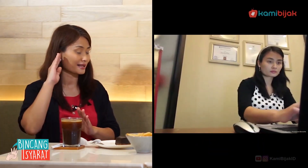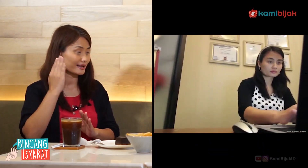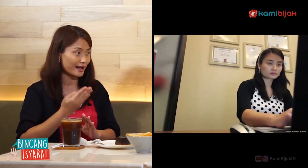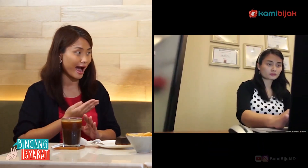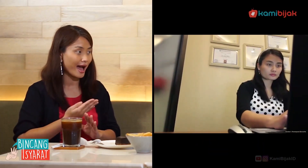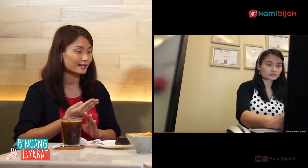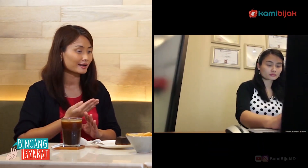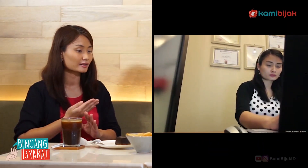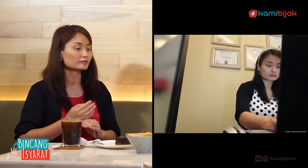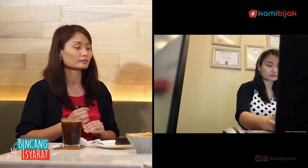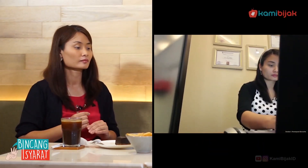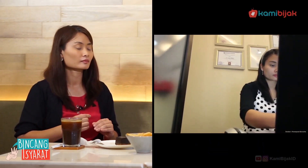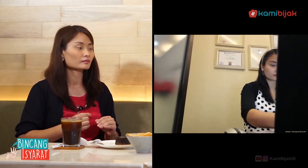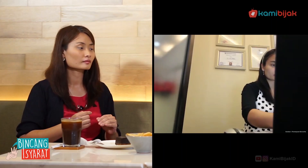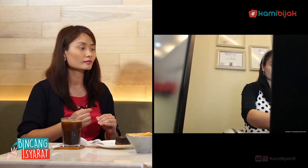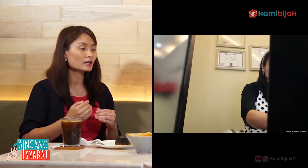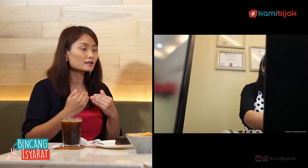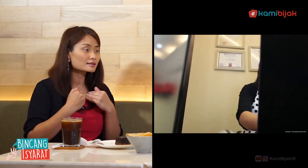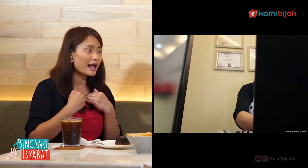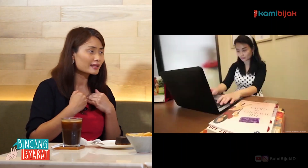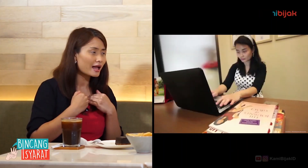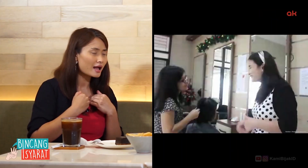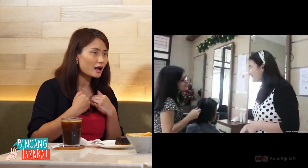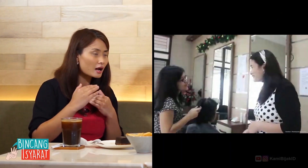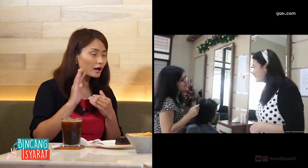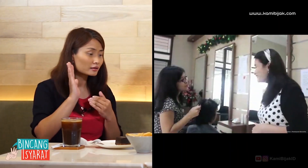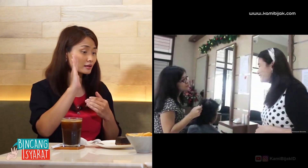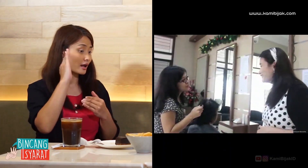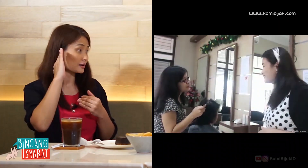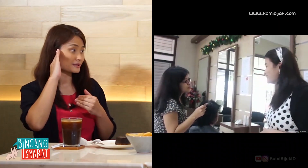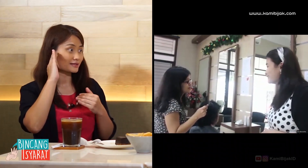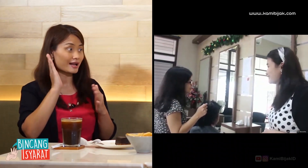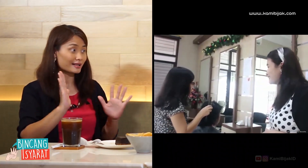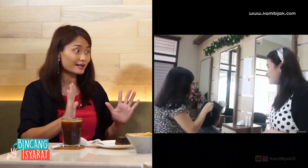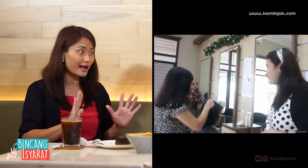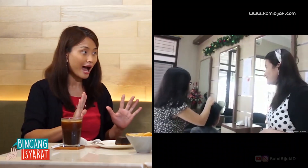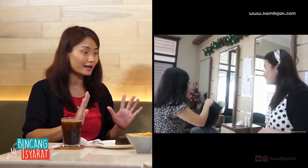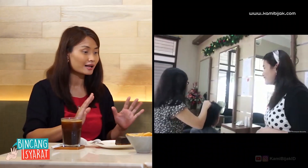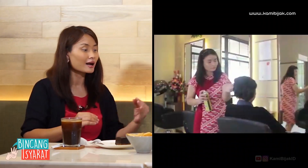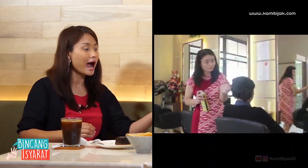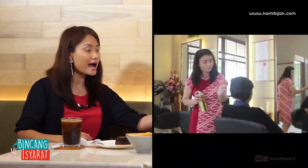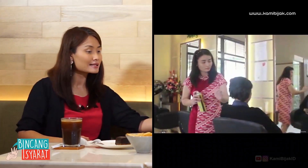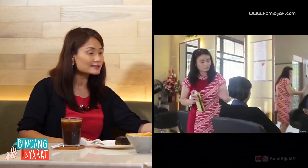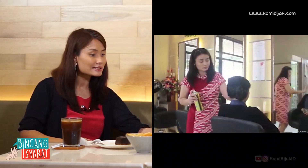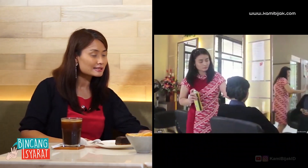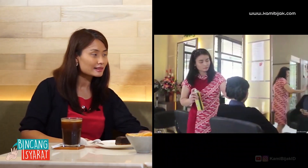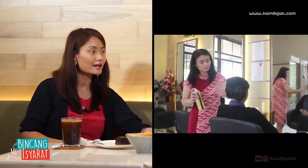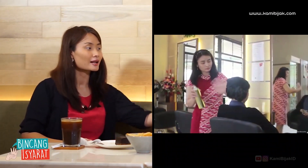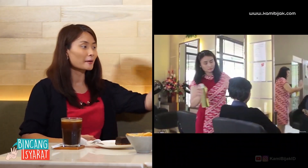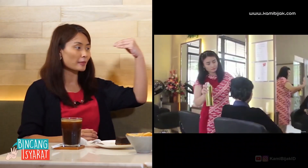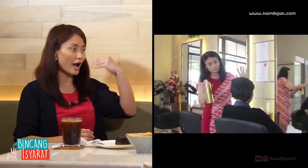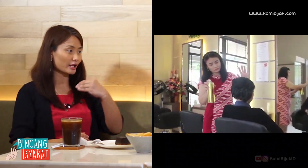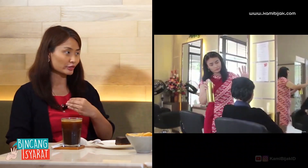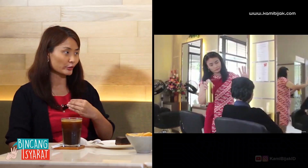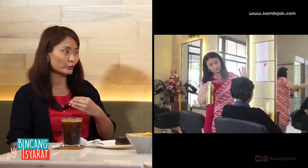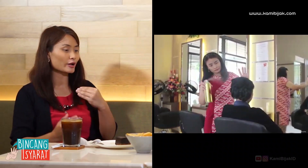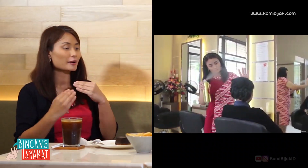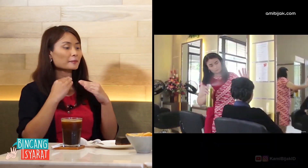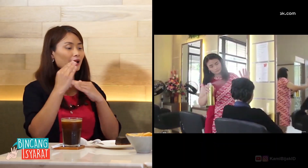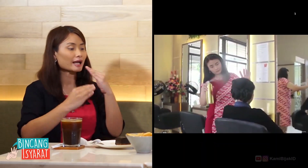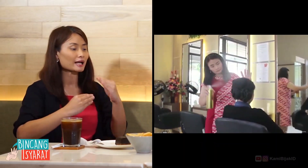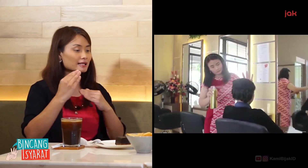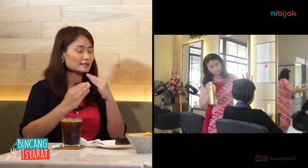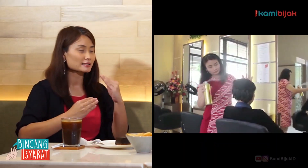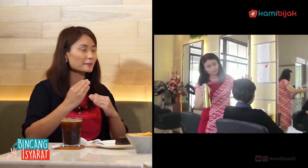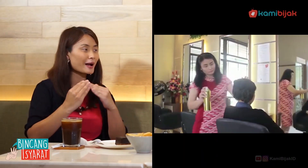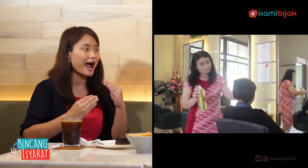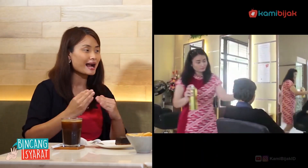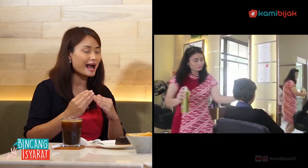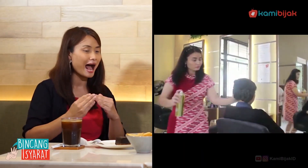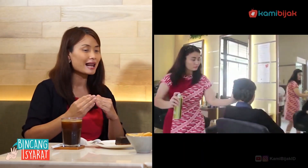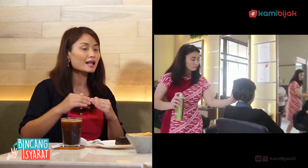dengar jadi asisten dengar yang membantu menerjemahkan